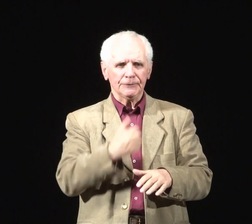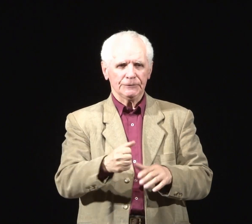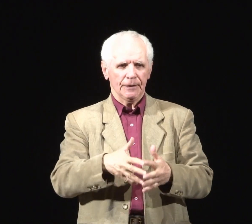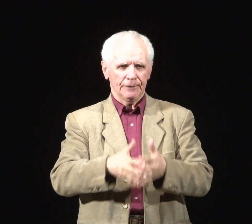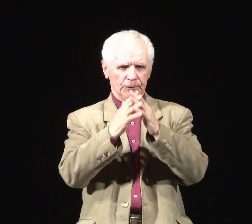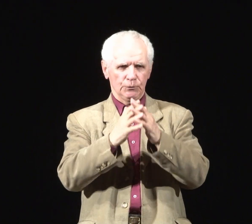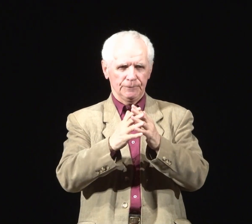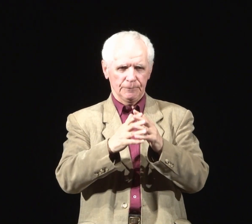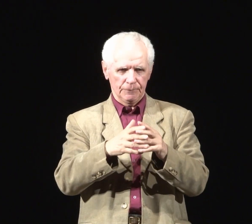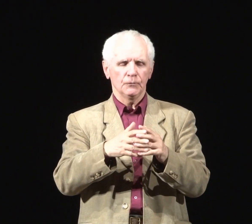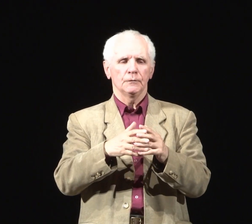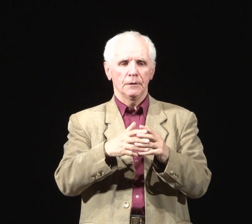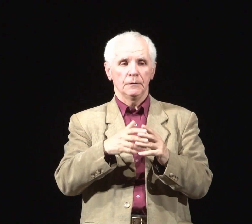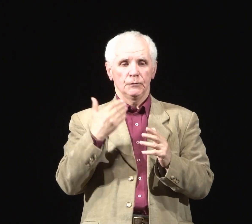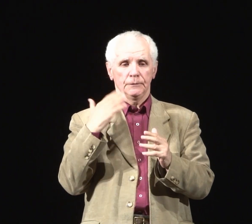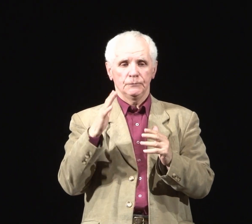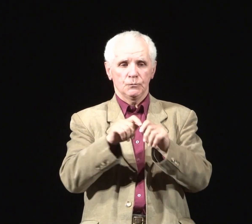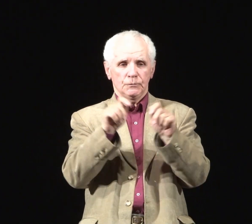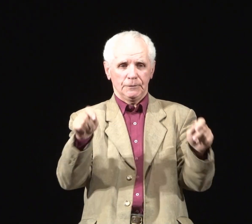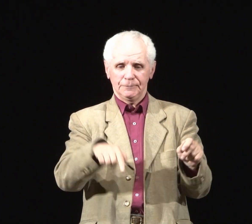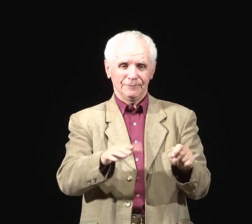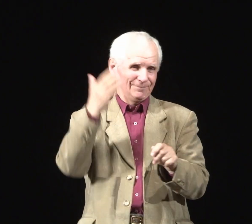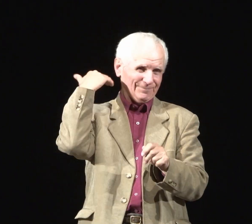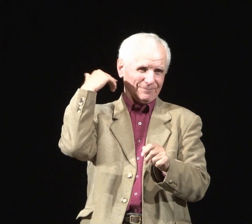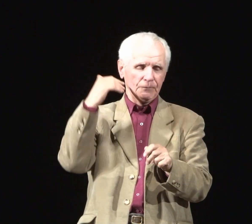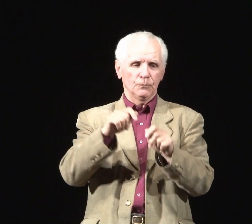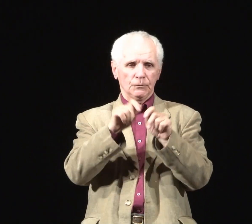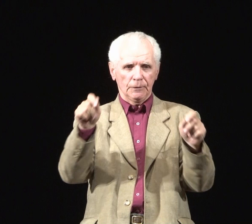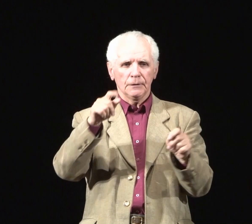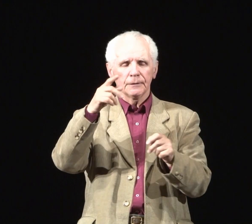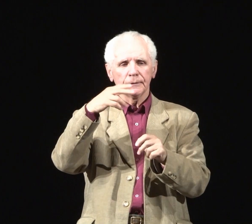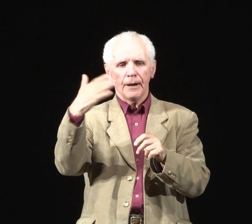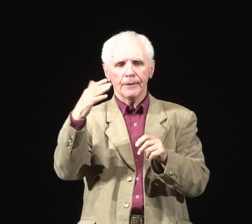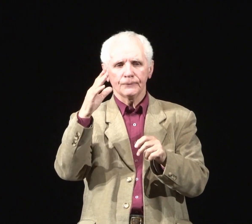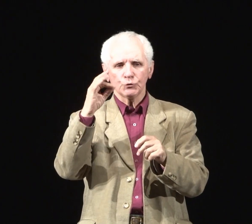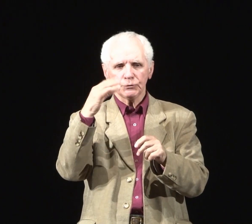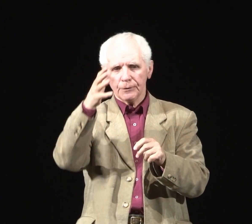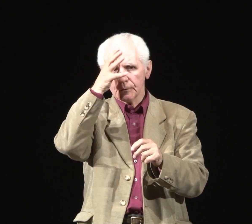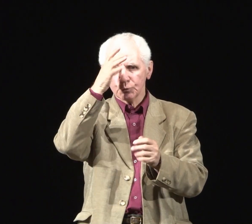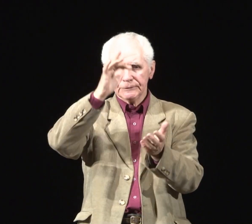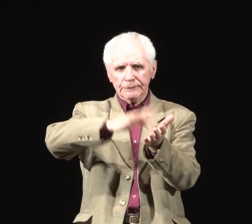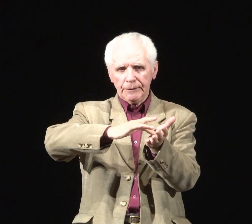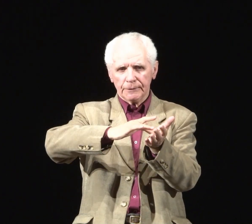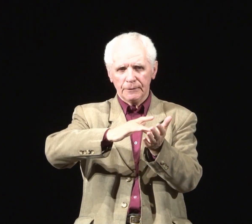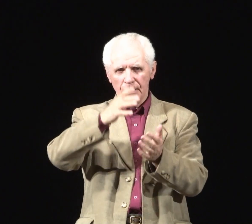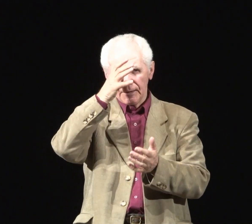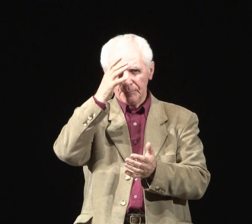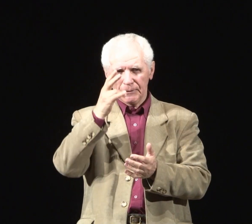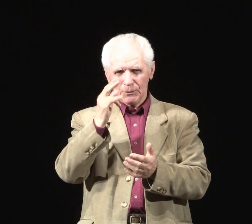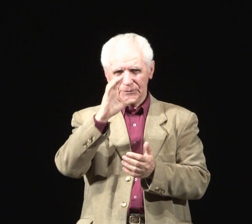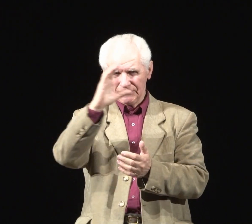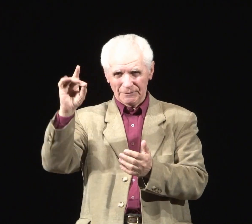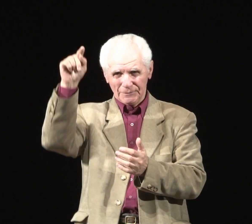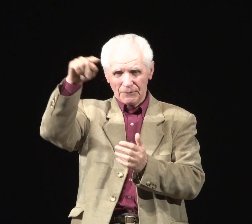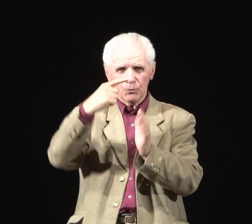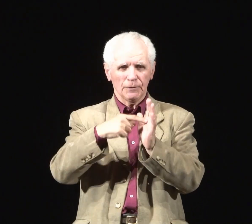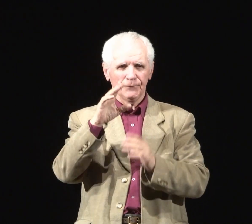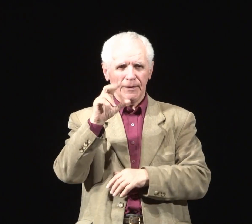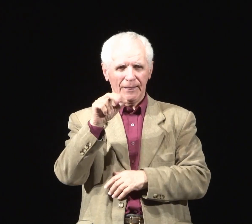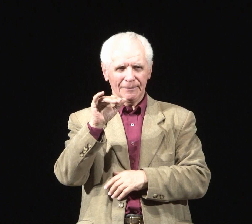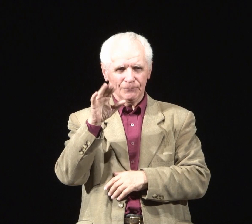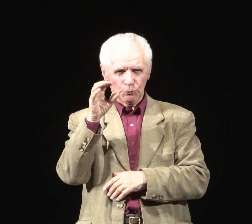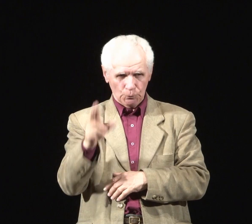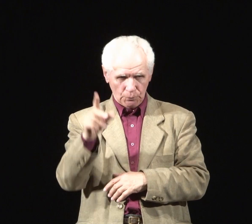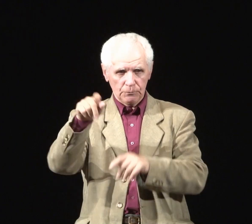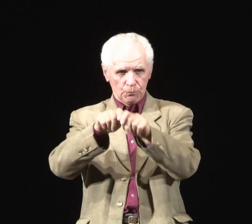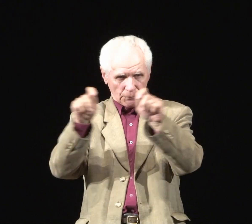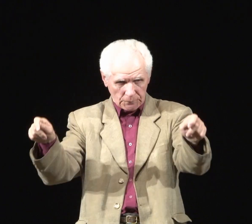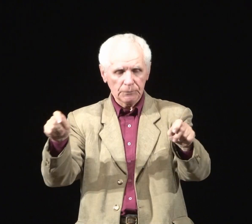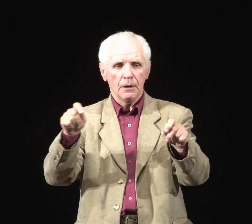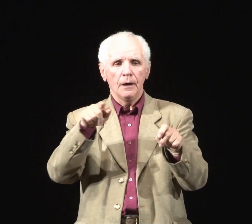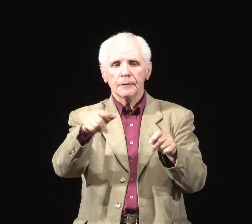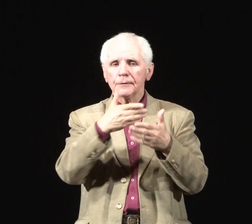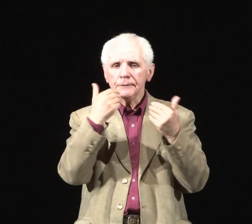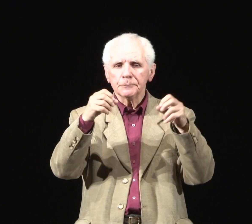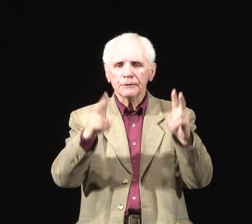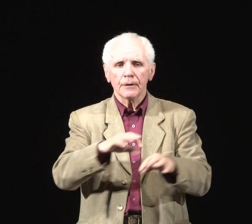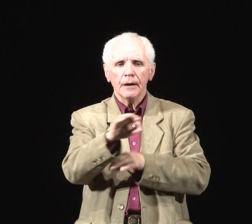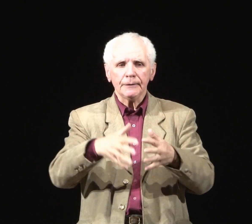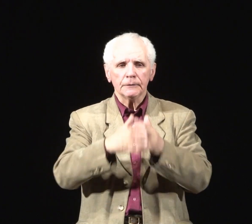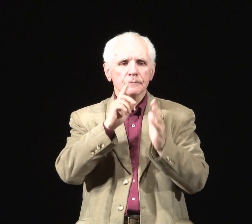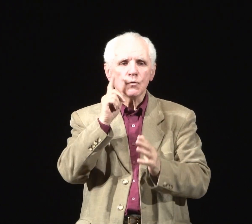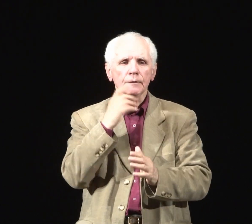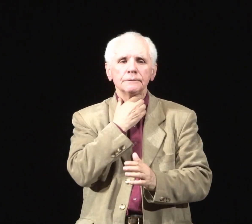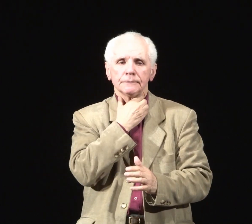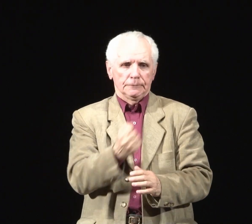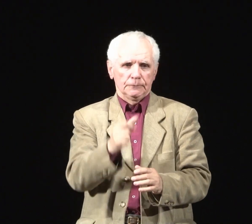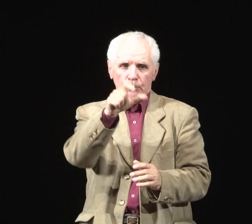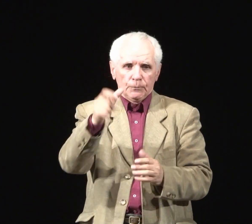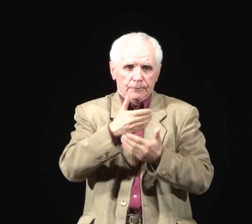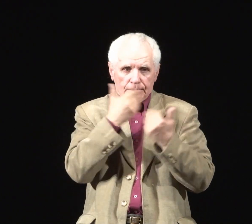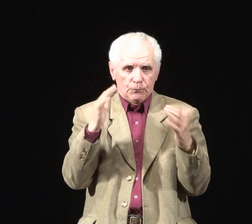Где-то в это время открылся Дальневосточный научный центр Академии наук СССР во Владивостоке, но там не было архитекторов